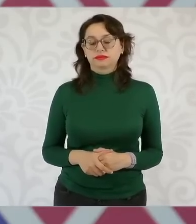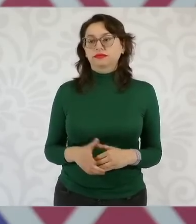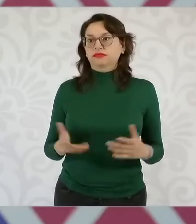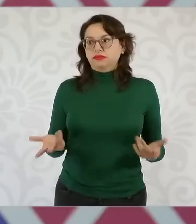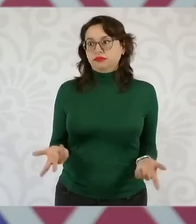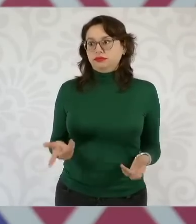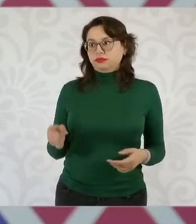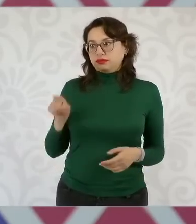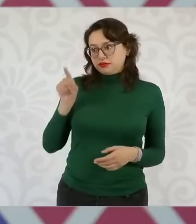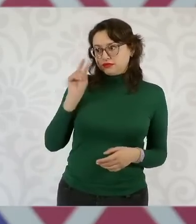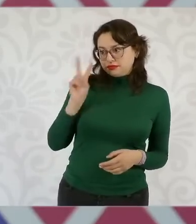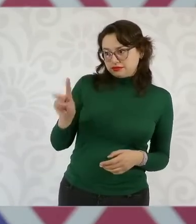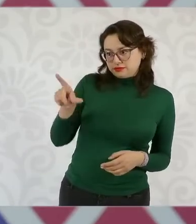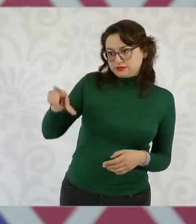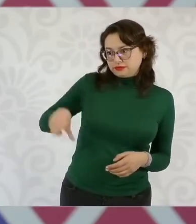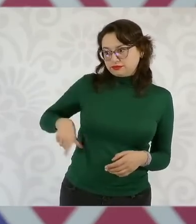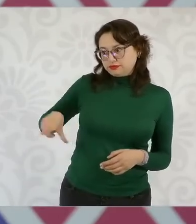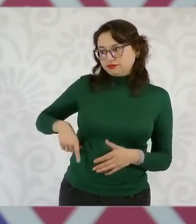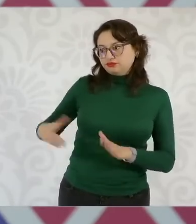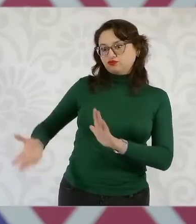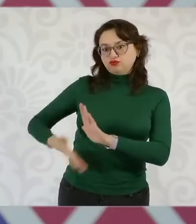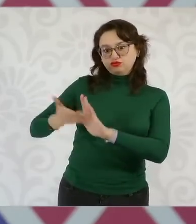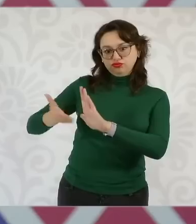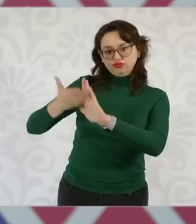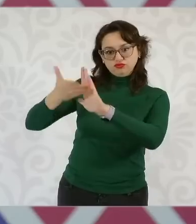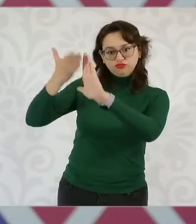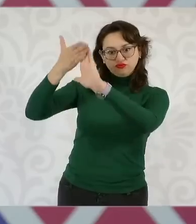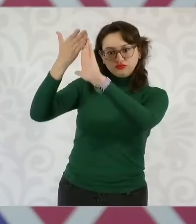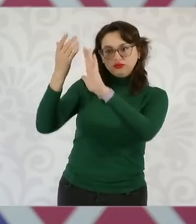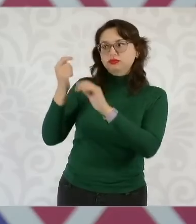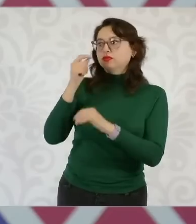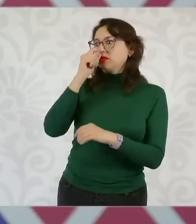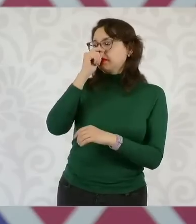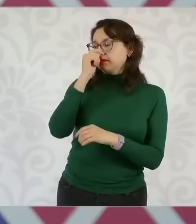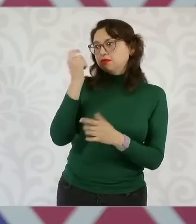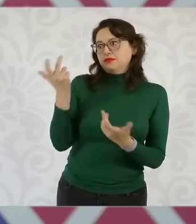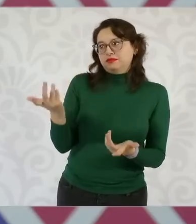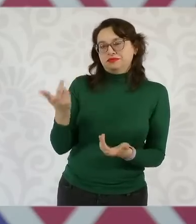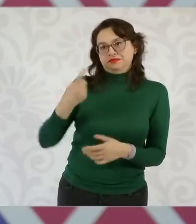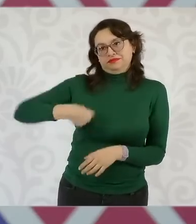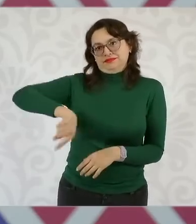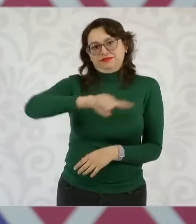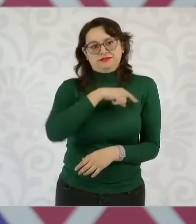tenemos presencia a nivel nacional sobre todo para distribuir pues nuestros productos y que lleguen a